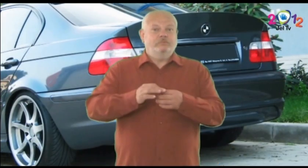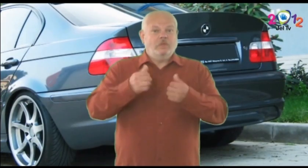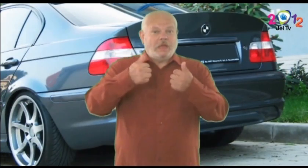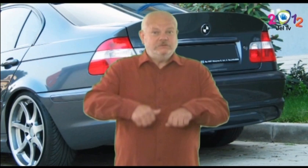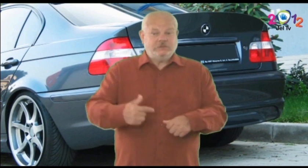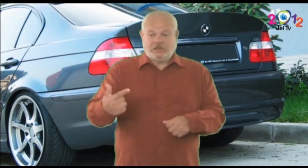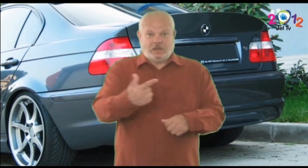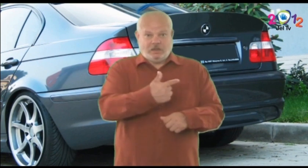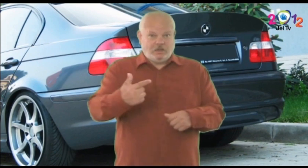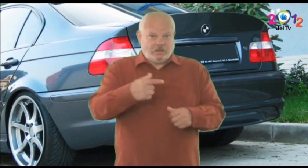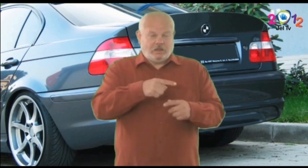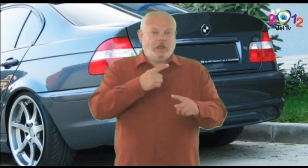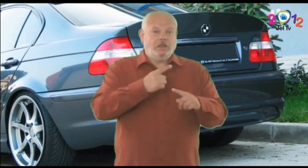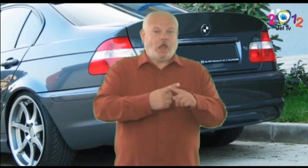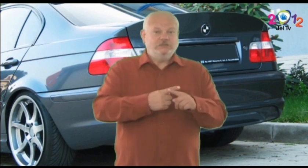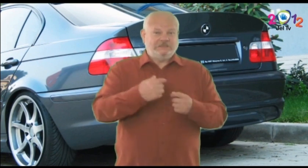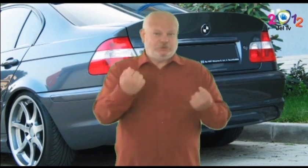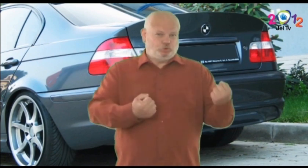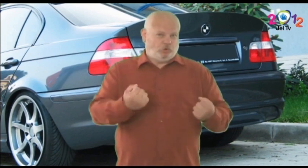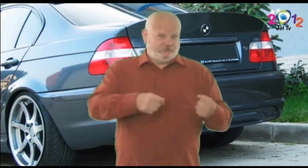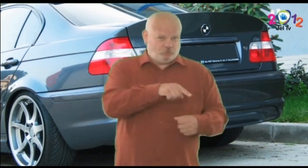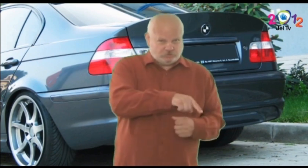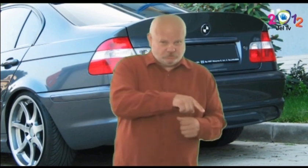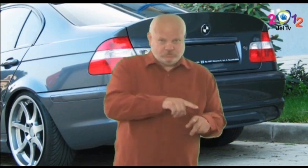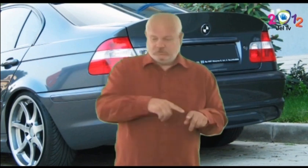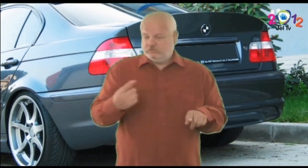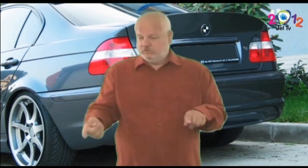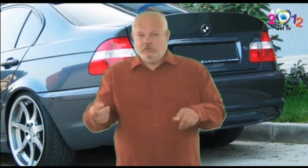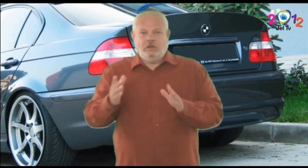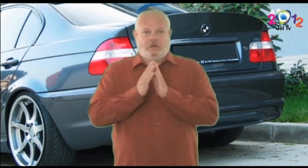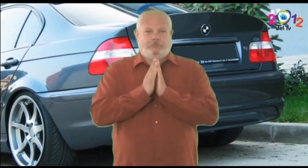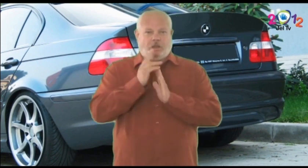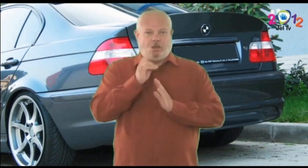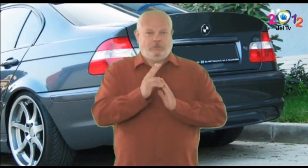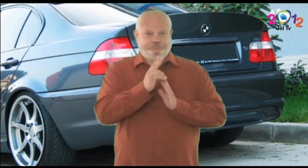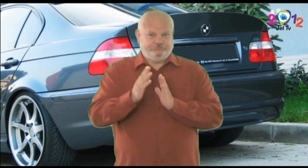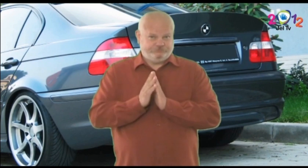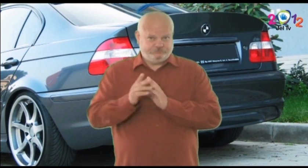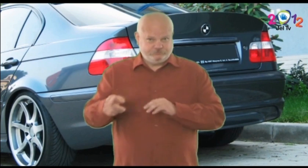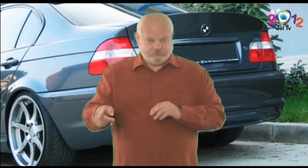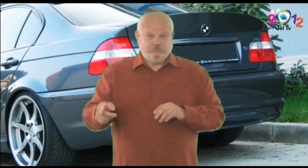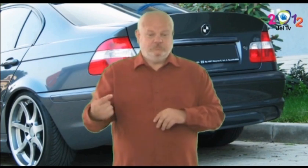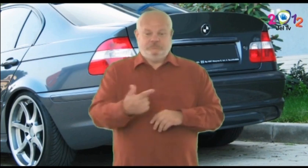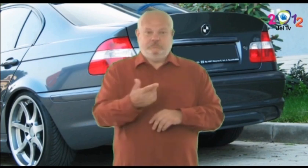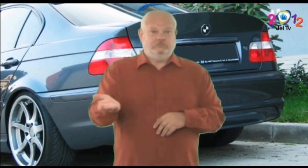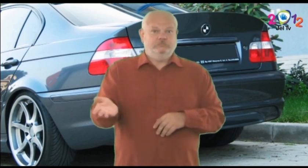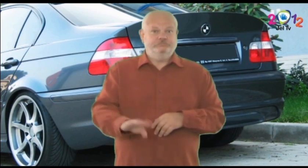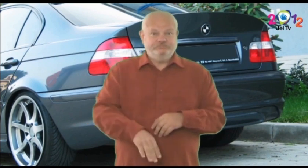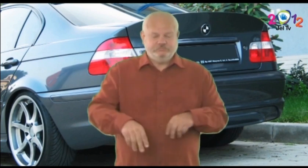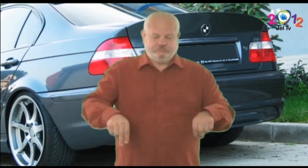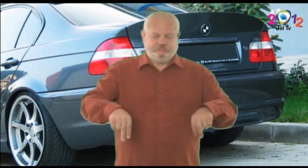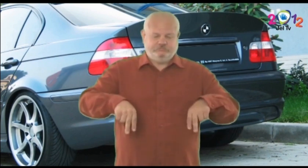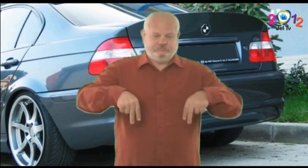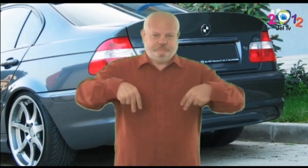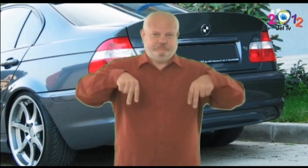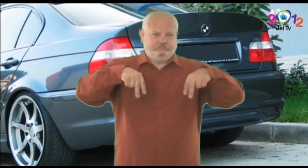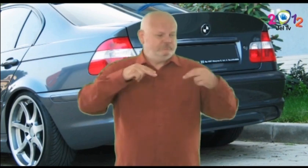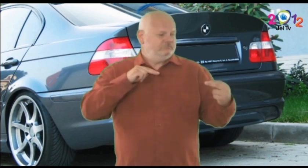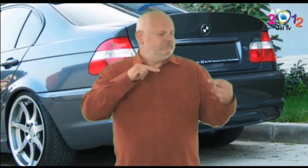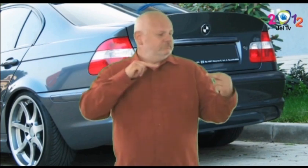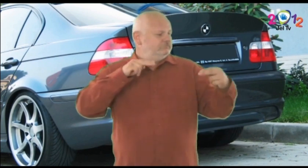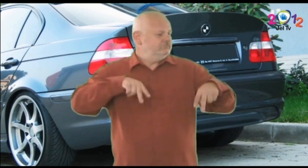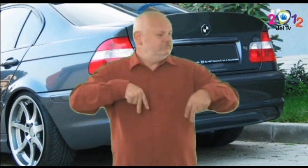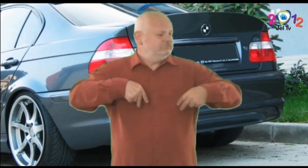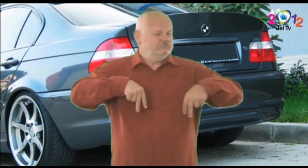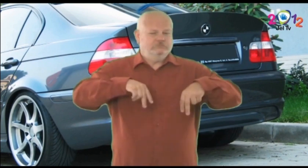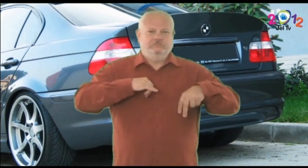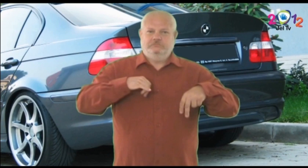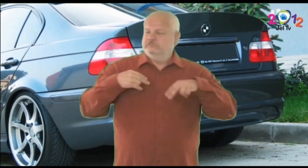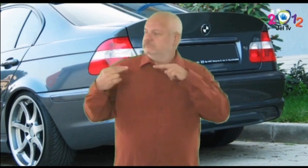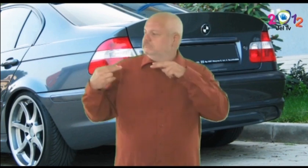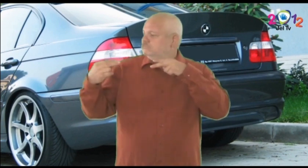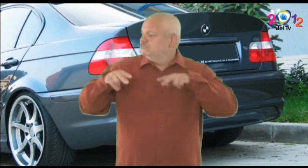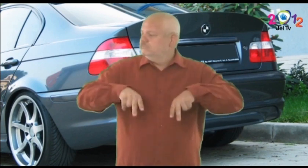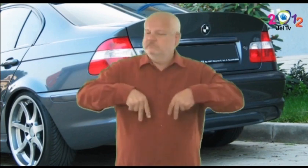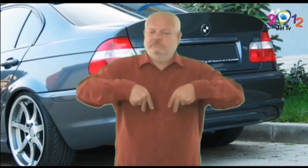Egy taxisofõr és egy pap egyszerre halnak meg. Miközben lebegnek, egymásra néznek.